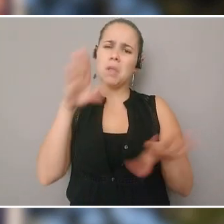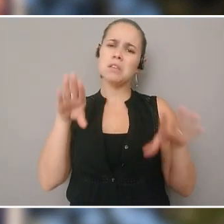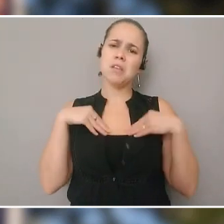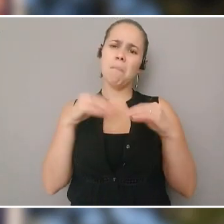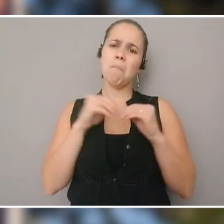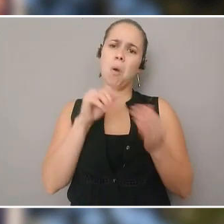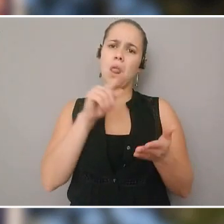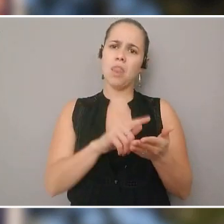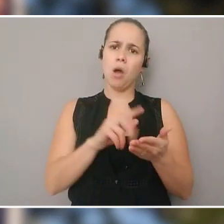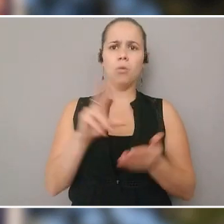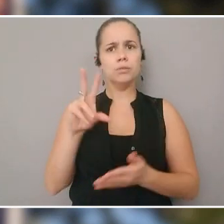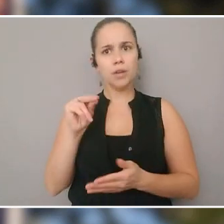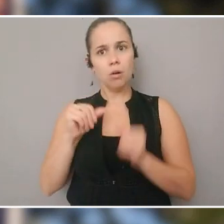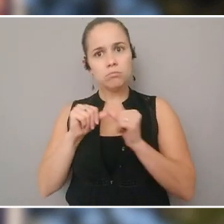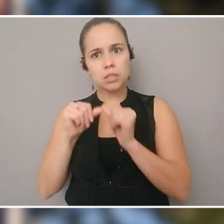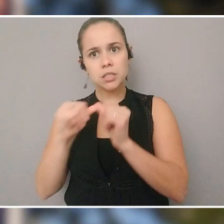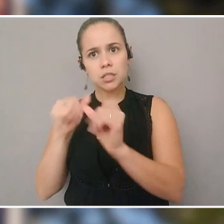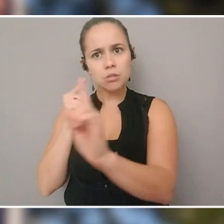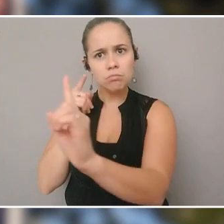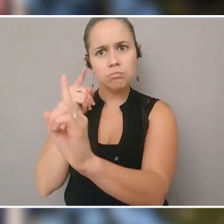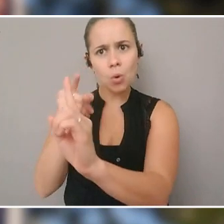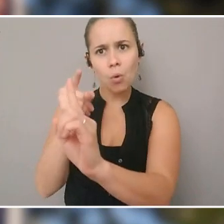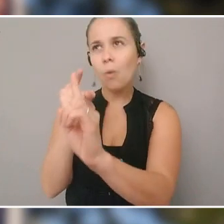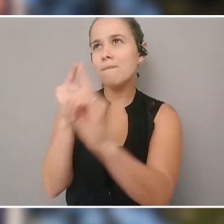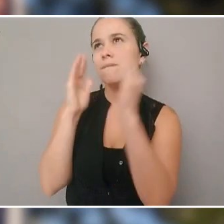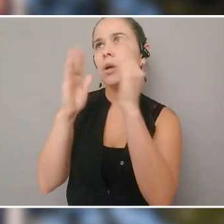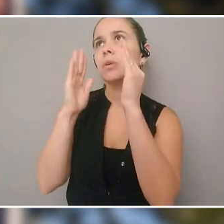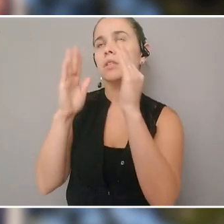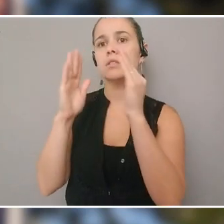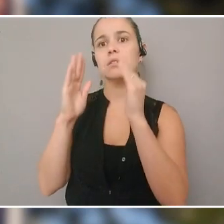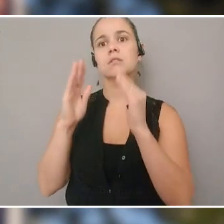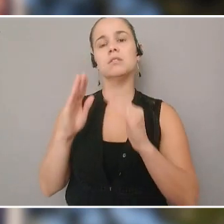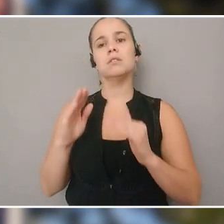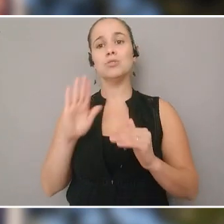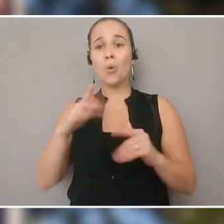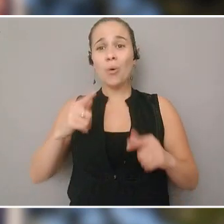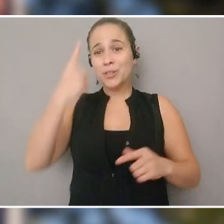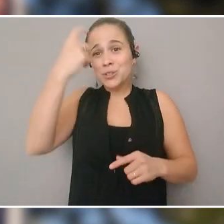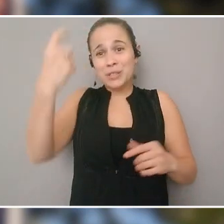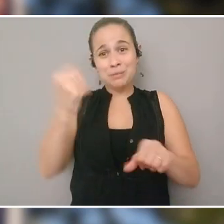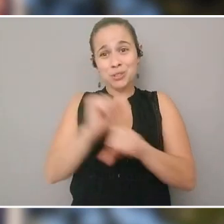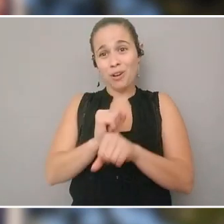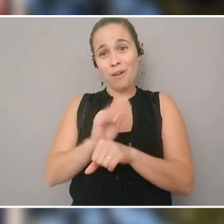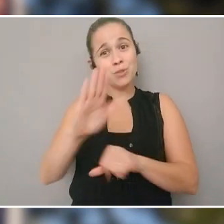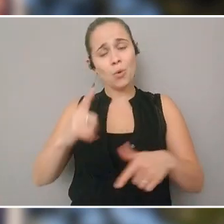hacia su trabajo de sus sueños, de lo que te de